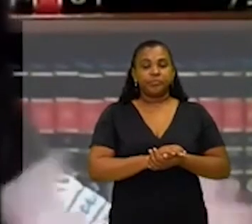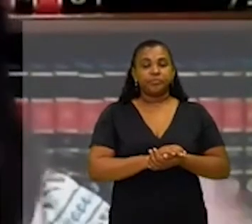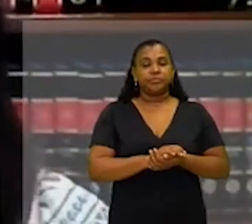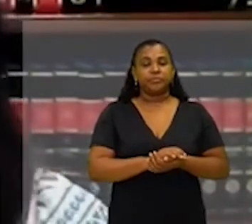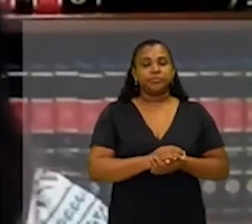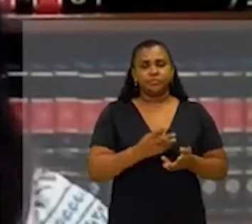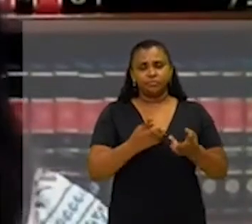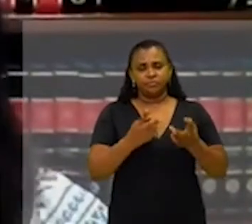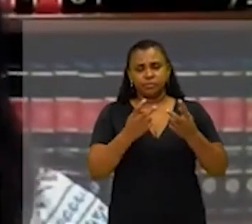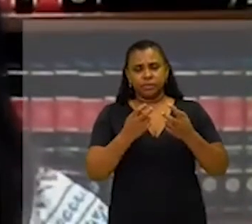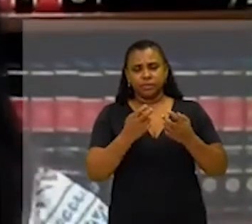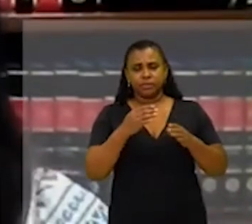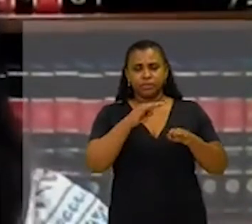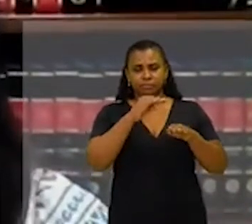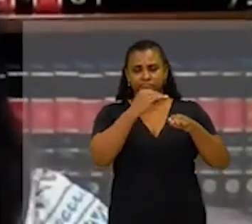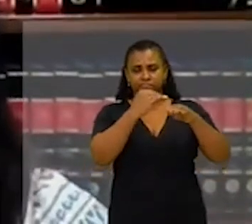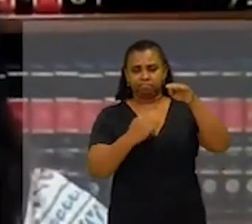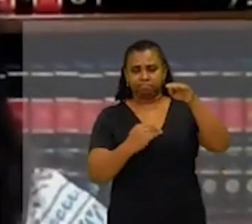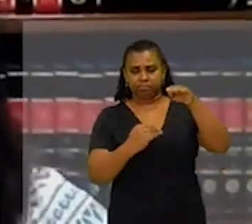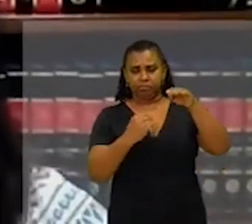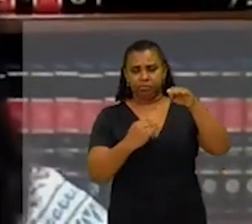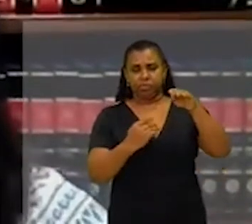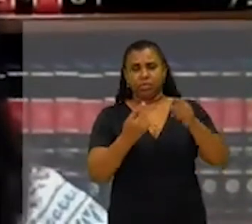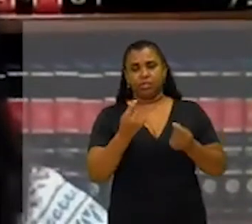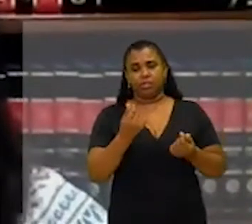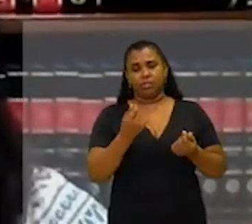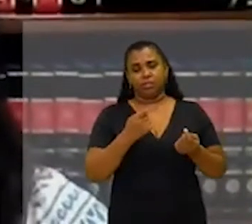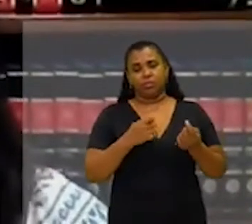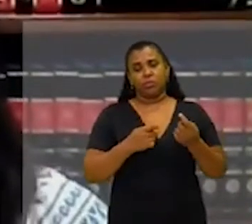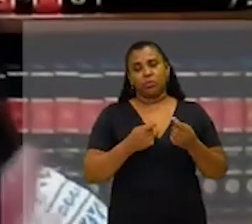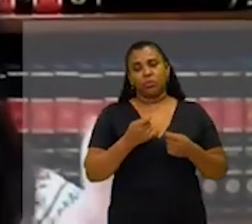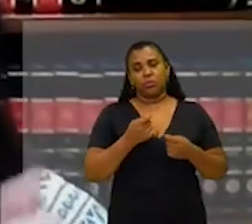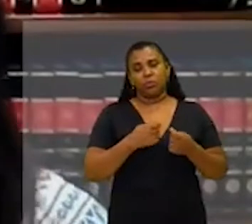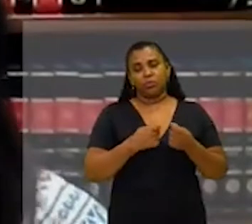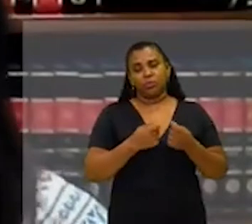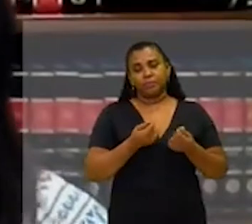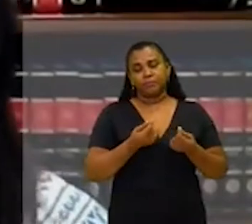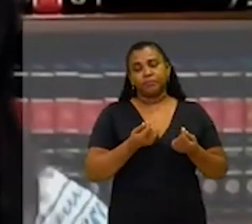contrapunha ao princípio da Igualdade das igualdade de oportunidades EA dependência